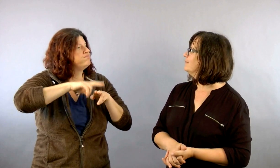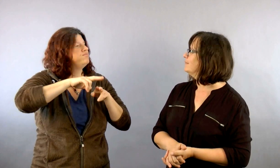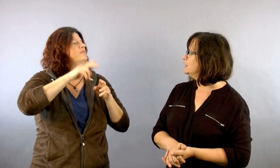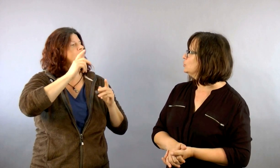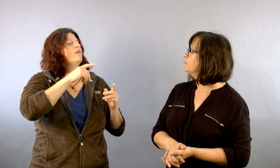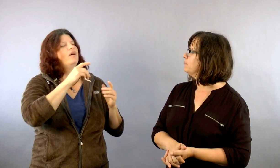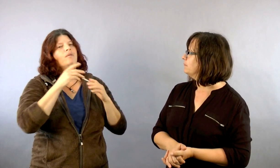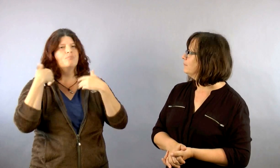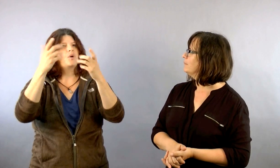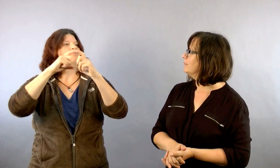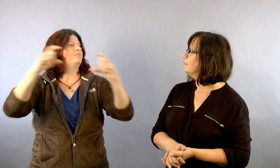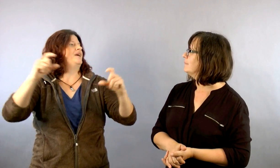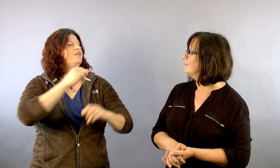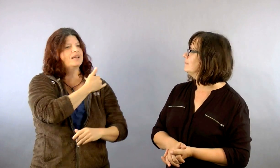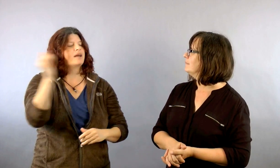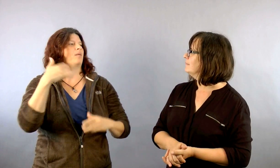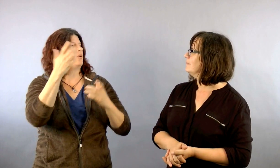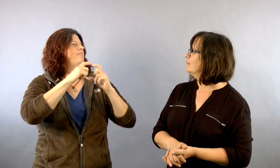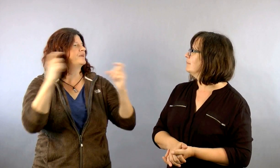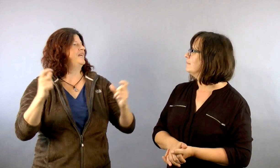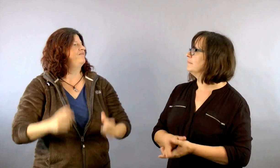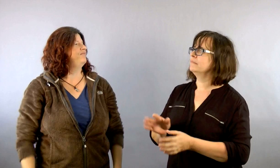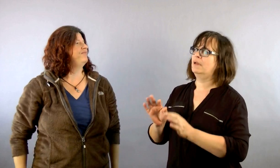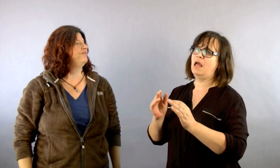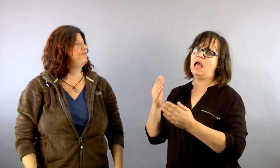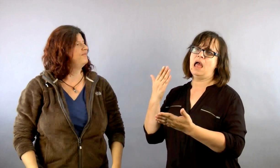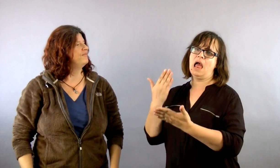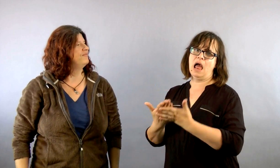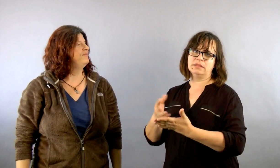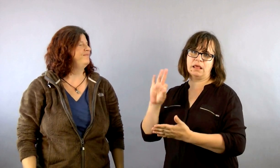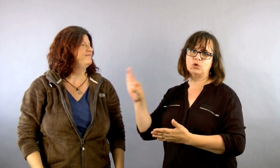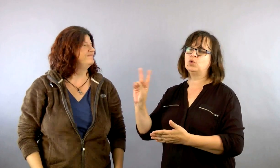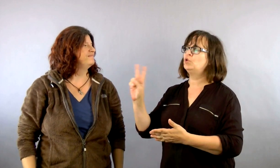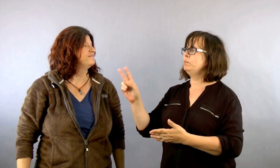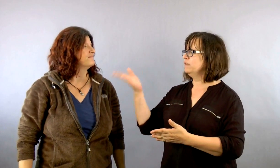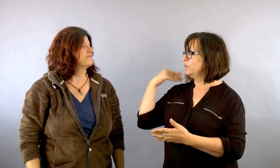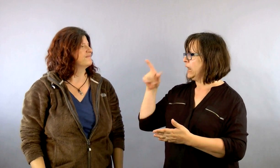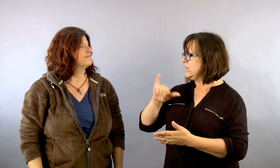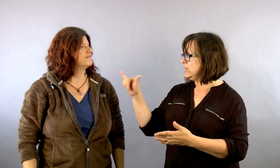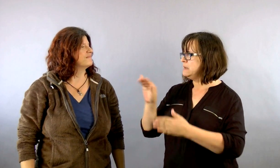So können wir die Adresse verbessern und die Briefe kommen nicht mehr zurück. Endlich! Das ist gut!